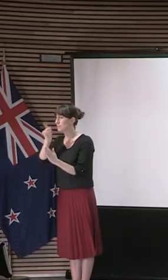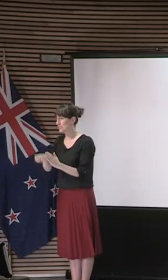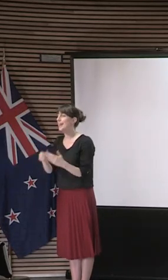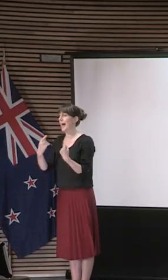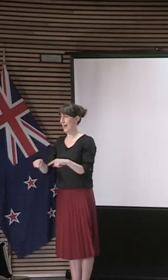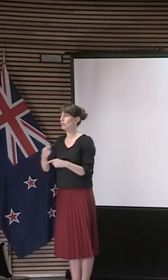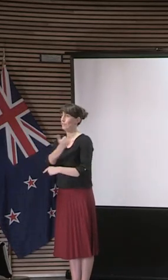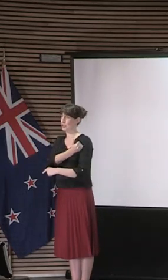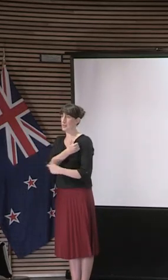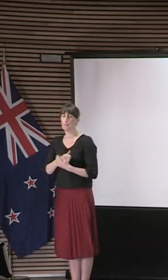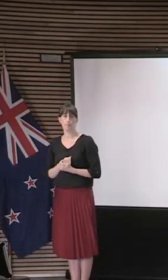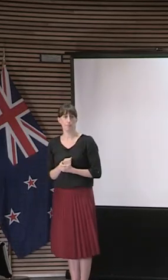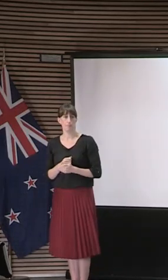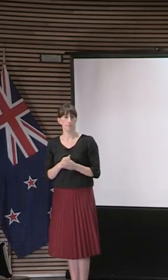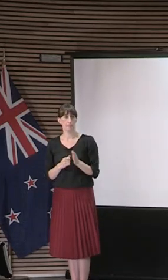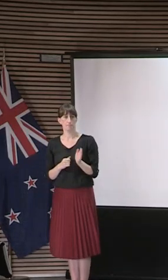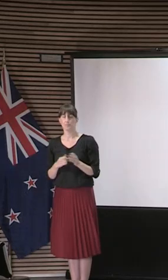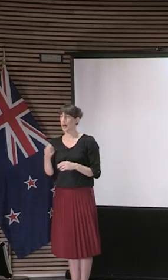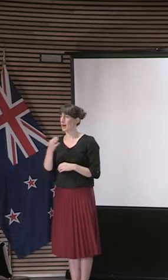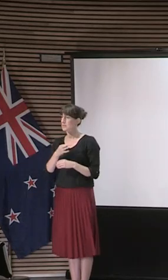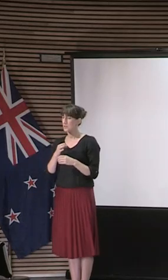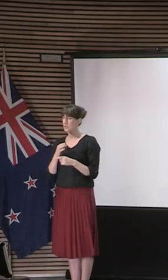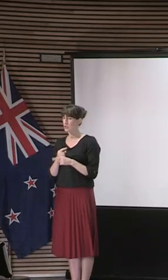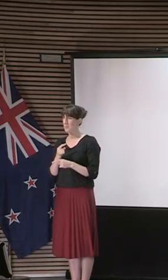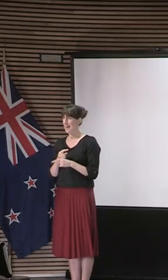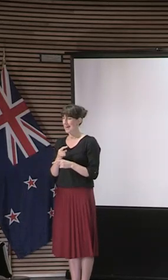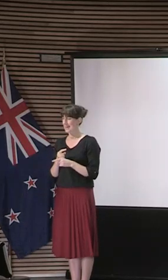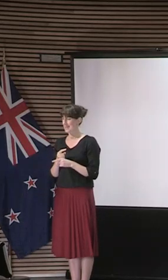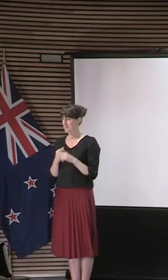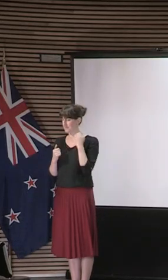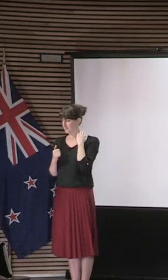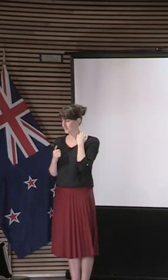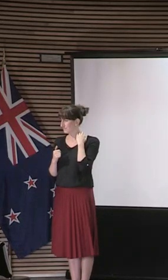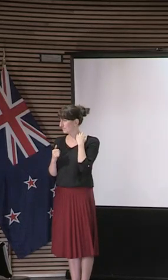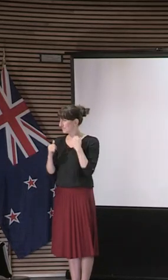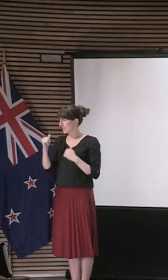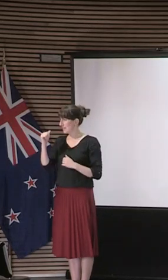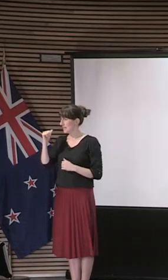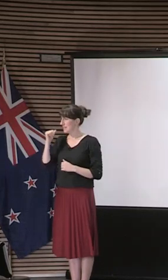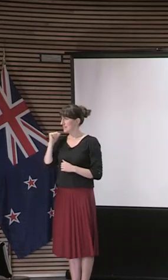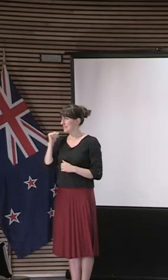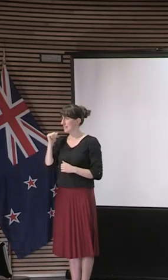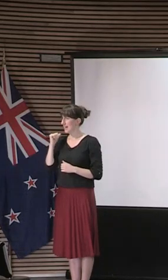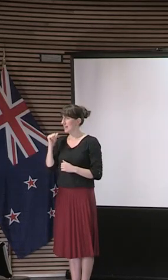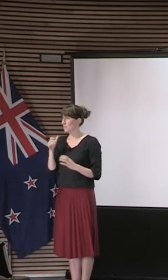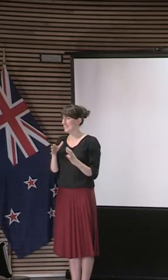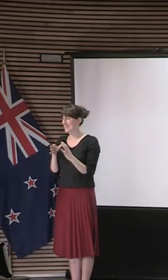kaiako ki te ipurangi mo a raatau akonga katoa i te kaainga. Engari kua taea e nga iwi katoa o Niu Tireni te haere ki te tiki i te jab mate ka